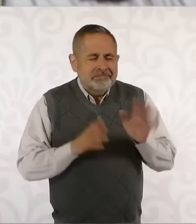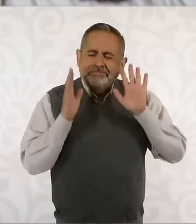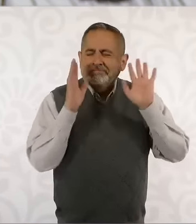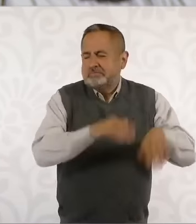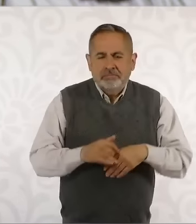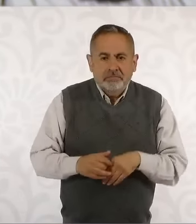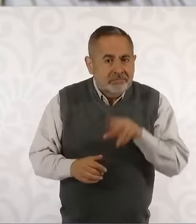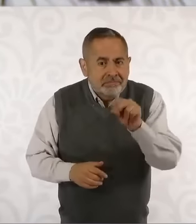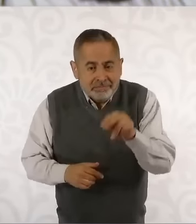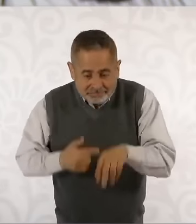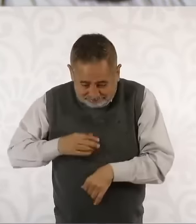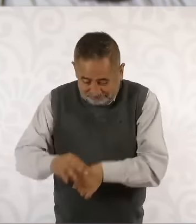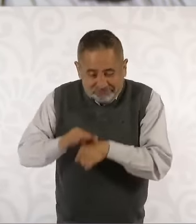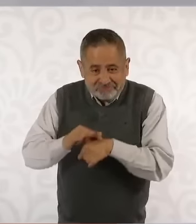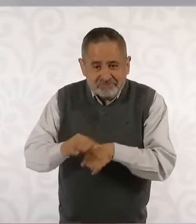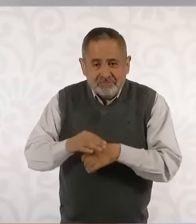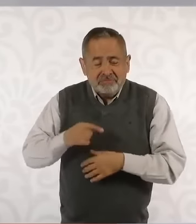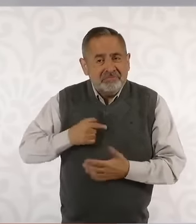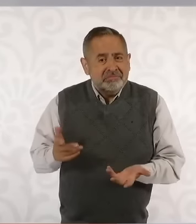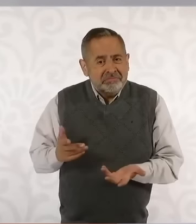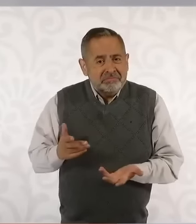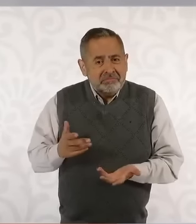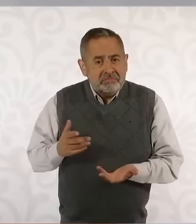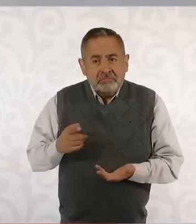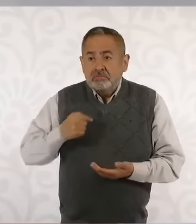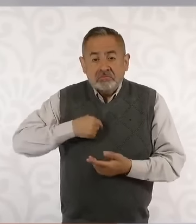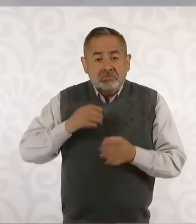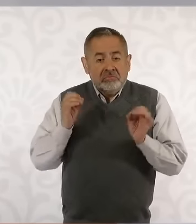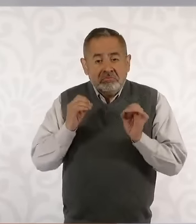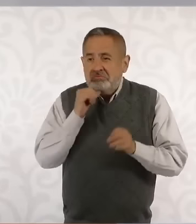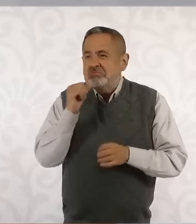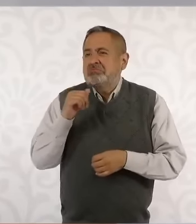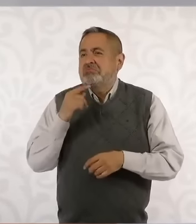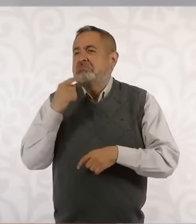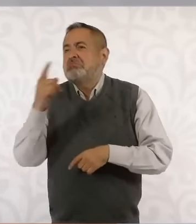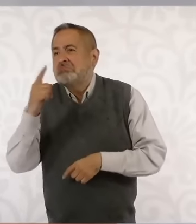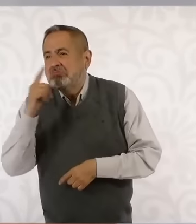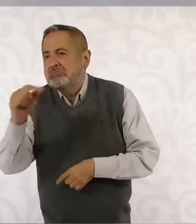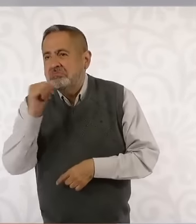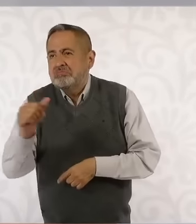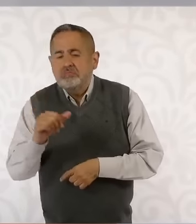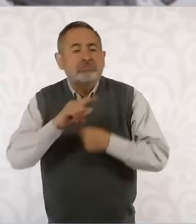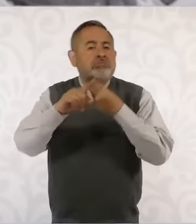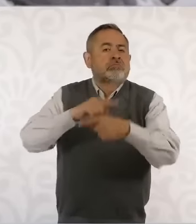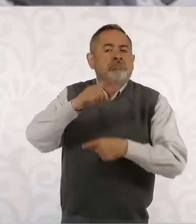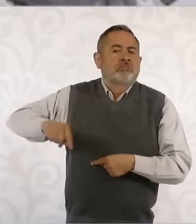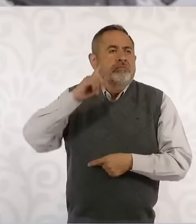viví como presidenta. Si no lo presento yo, ¿qué mensaje estoy dando a todas las mujeres y a todos